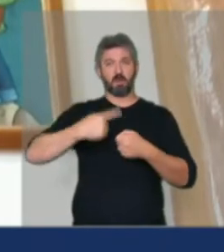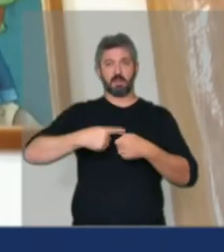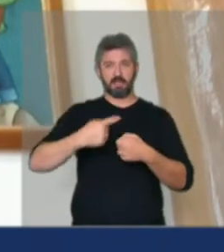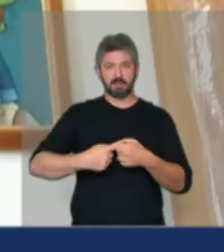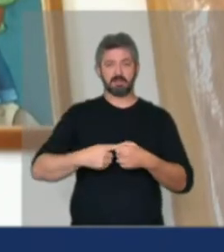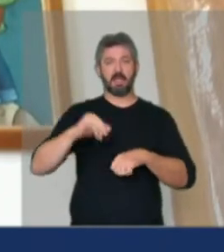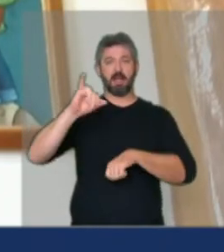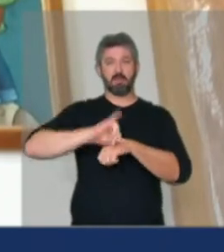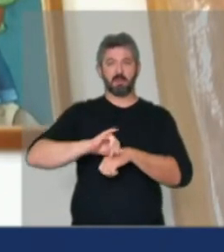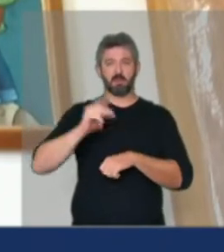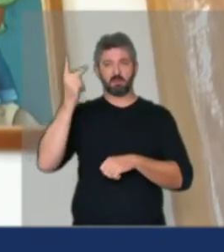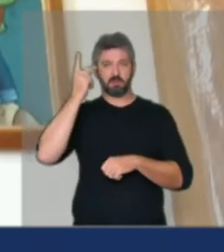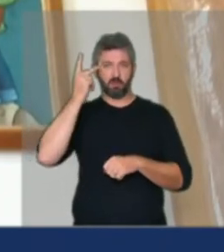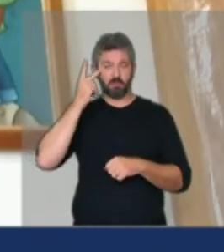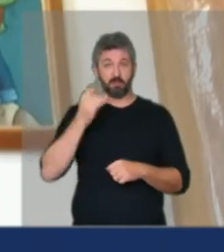NA CIDADE DE SÃO PAULO, E LAMENTAVELMENTE, EM NENHUM